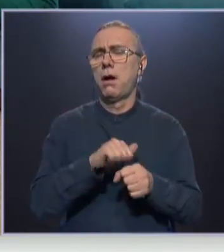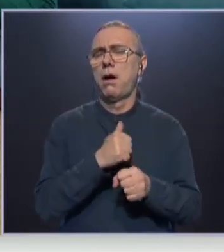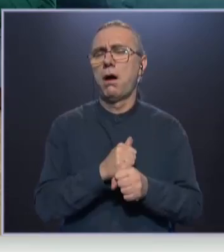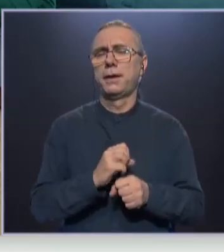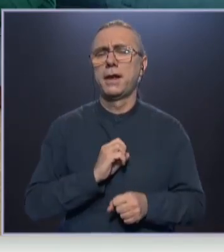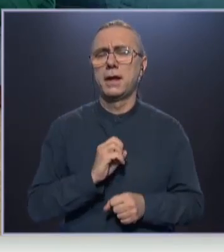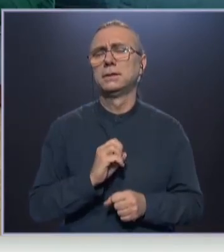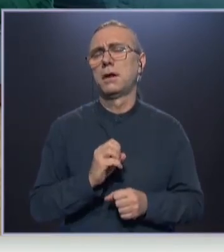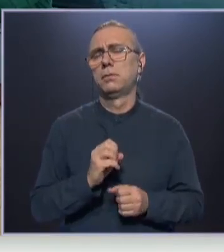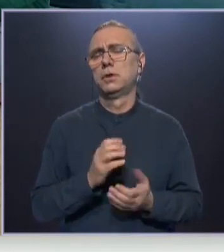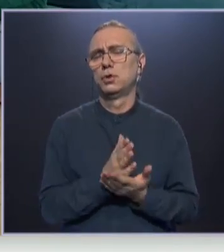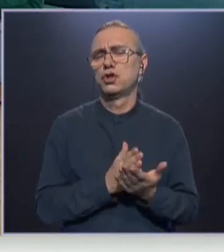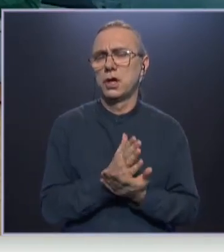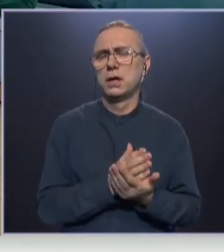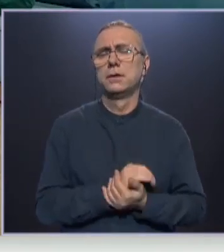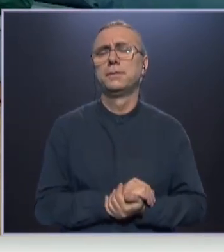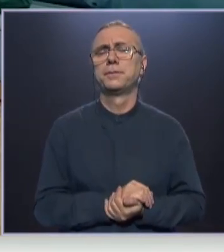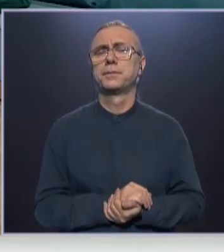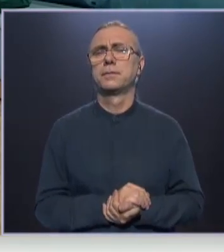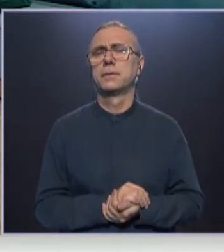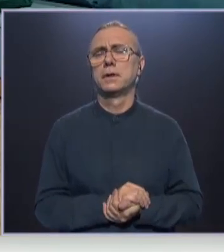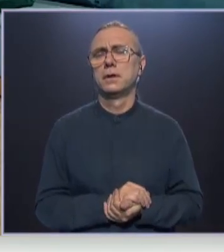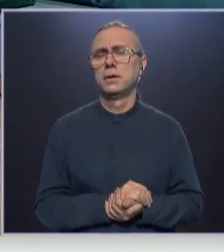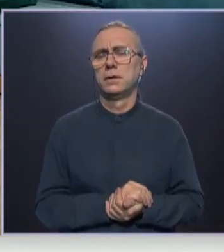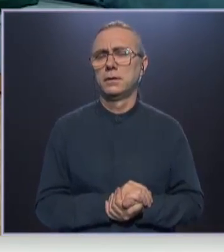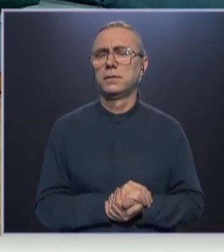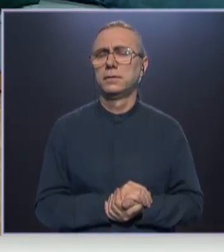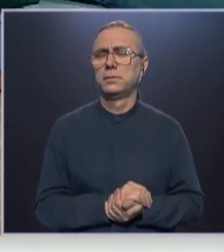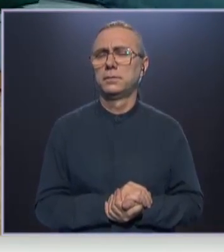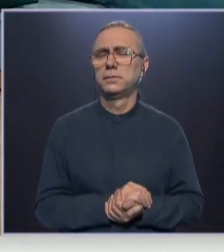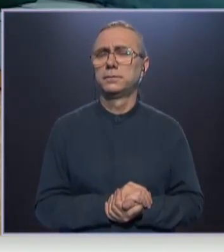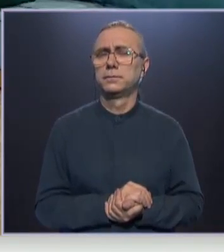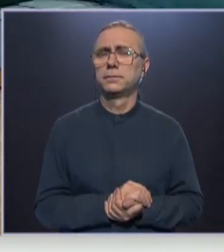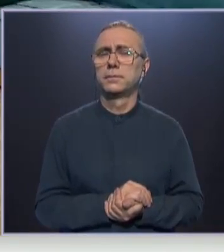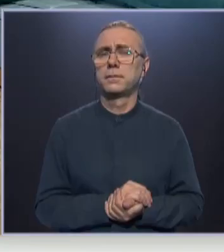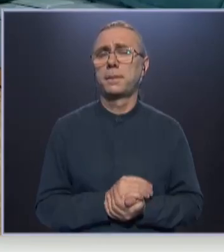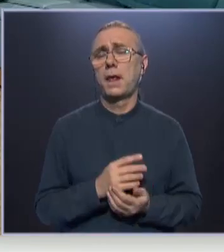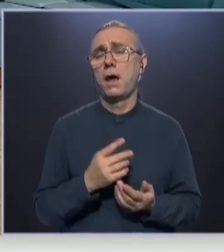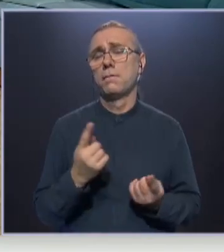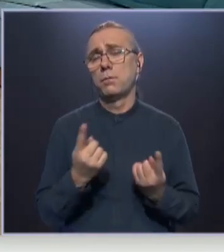и движение архиерейские Ну а в приходском храме